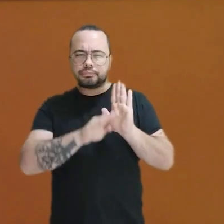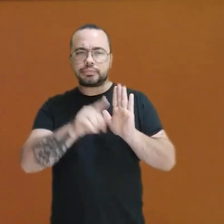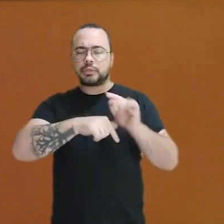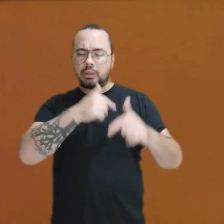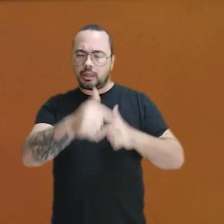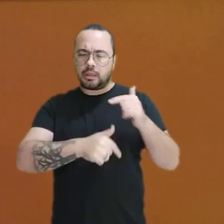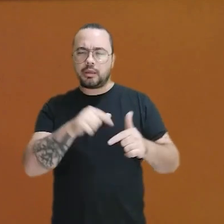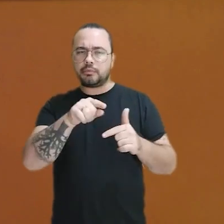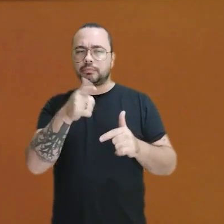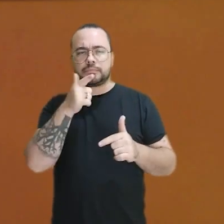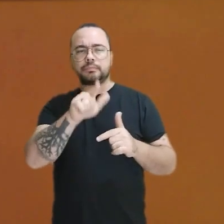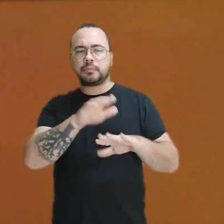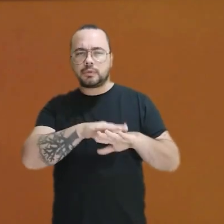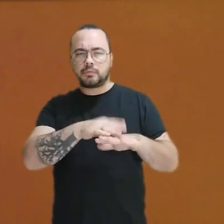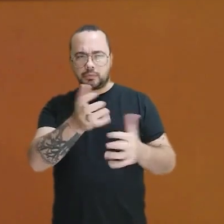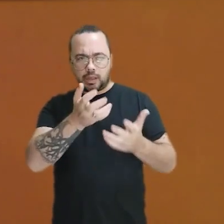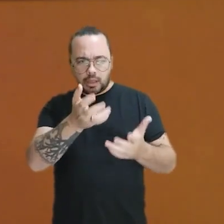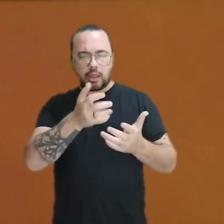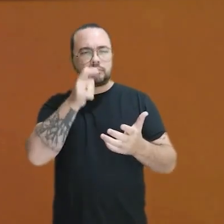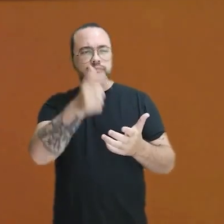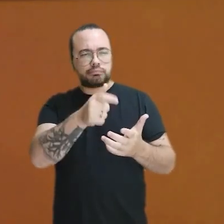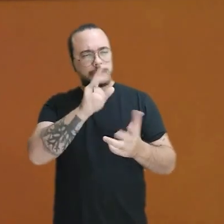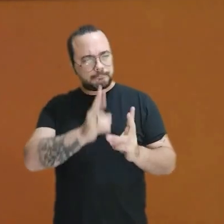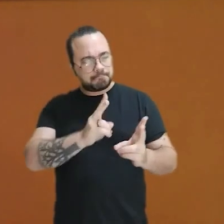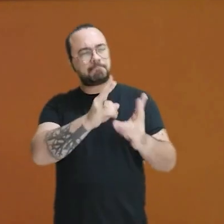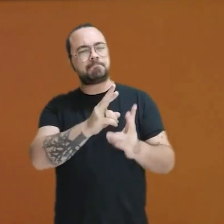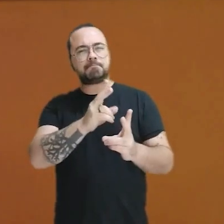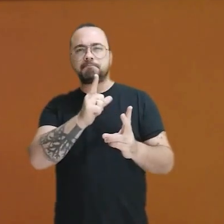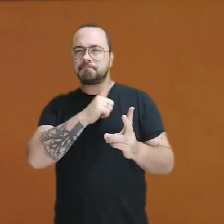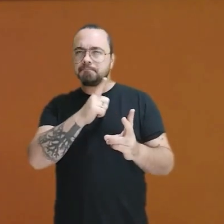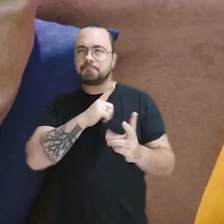chegar nesse ponto de você fazer só o que você quer, então. Desde sempre você já teve essa... Essa visão?